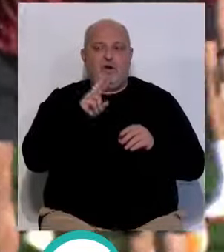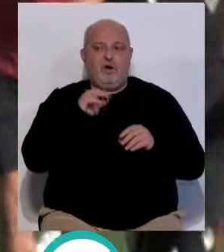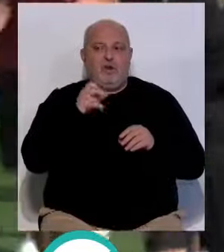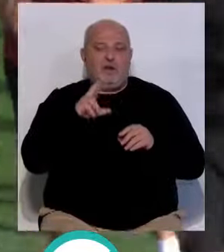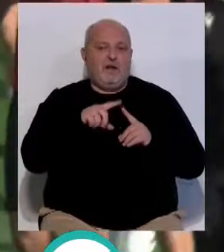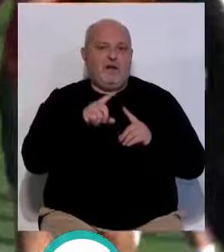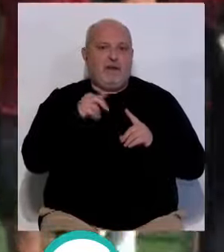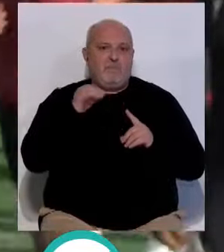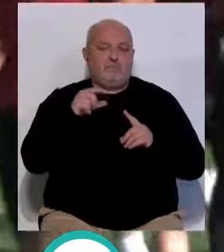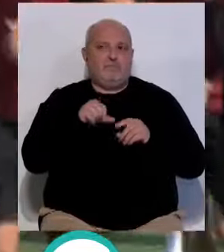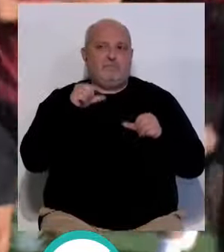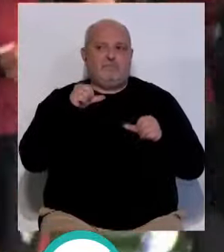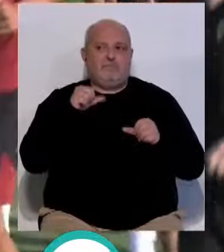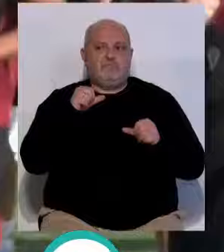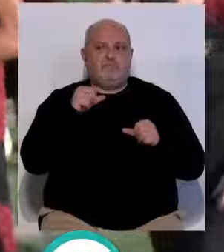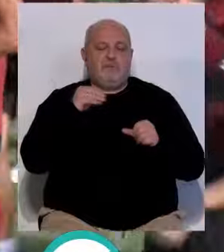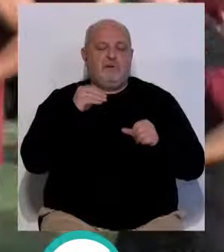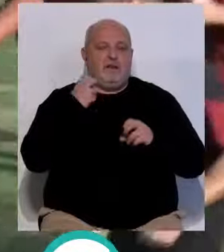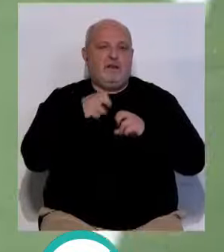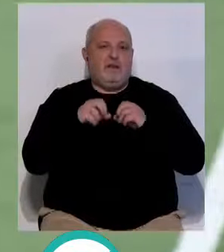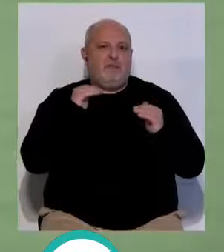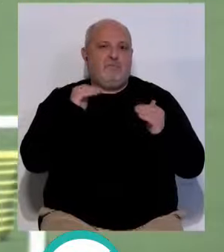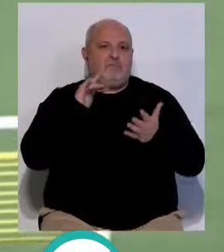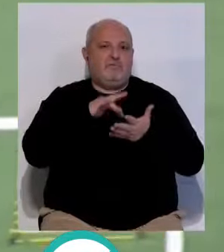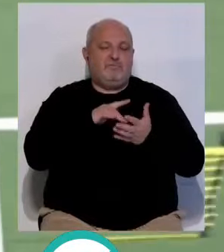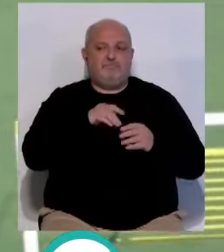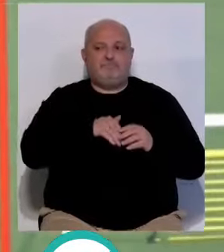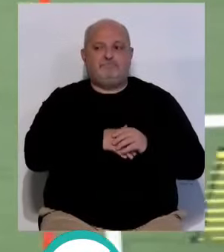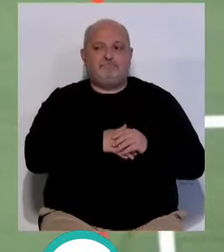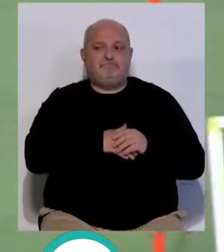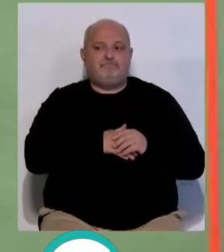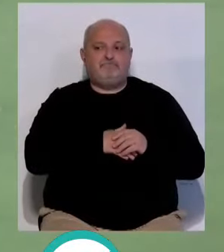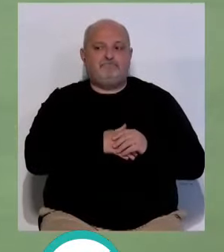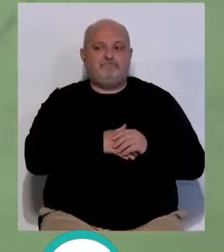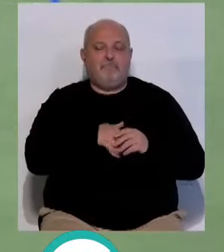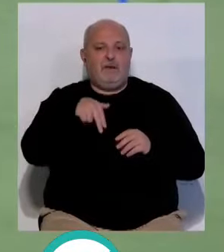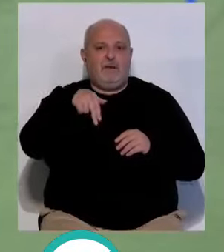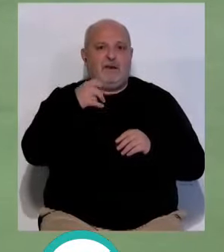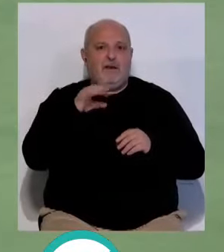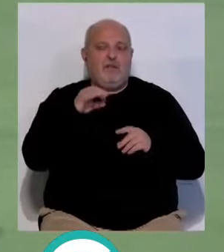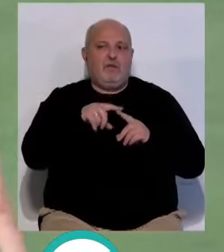yo creo que estaba la pena que se lesionado en su mejor momento nego no no vería ser el quinto